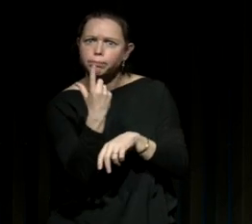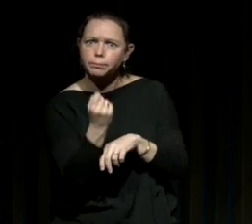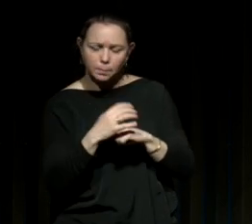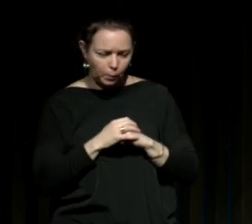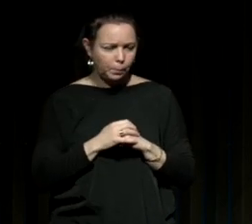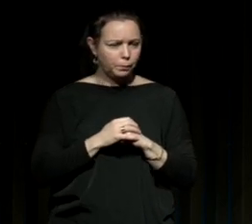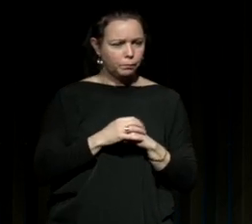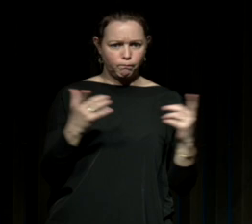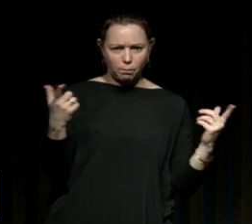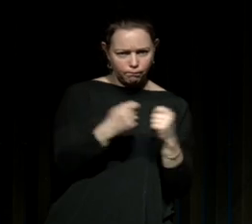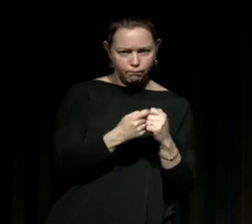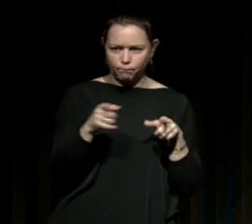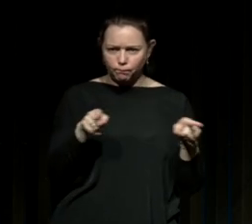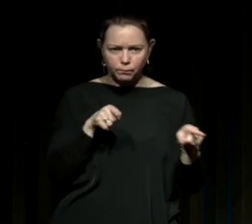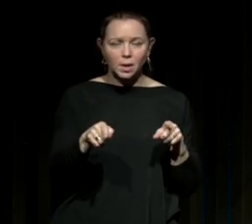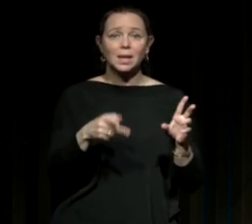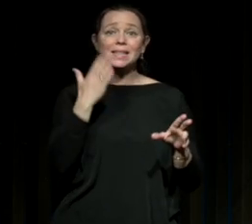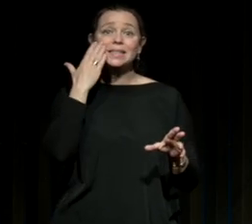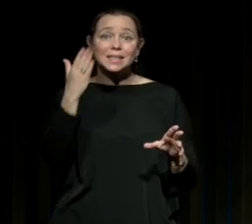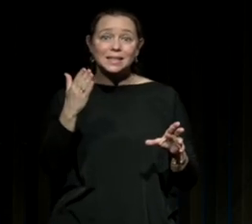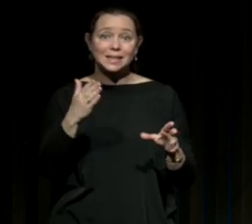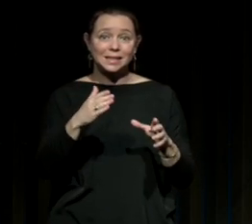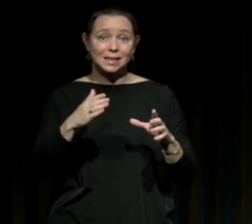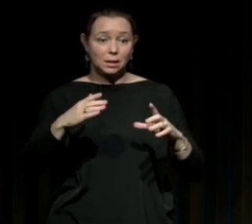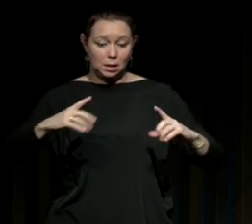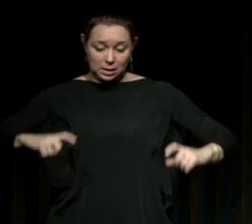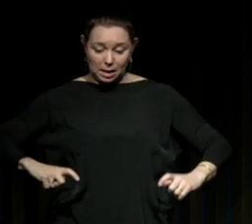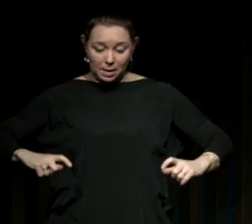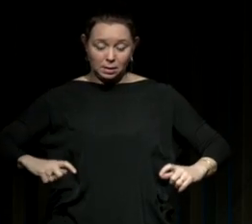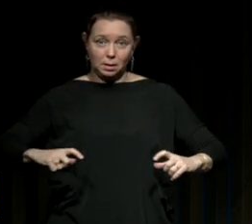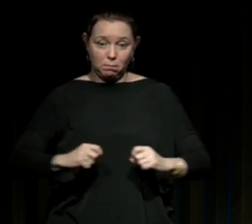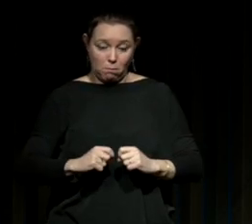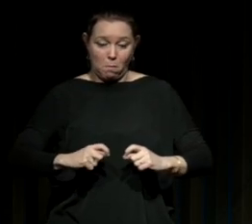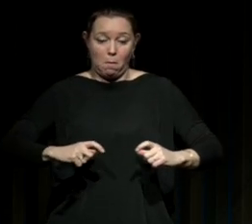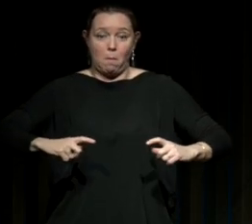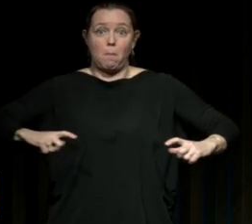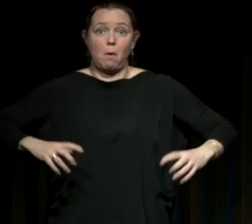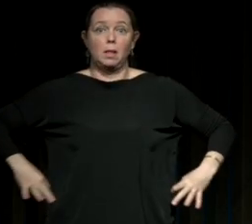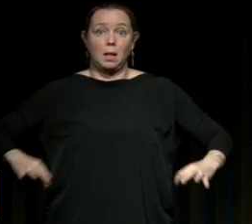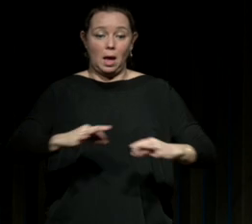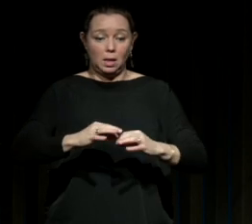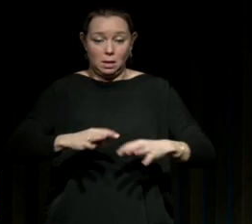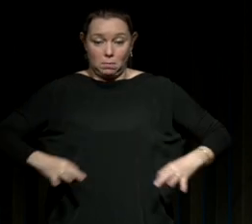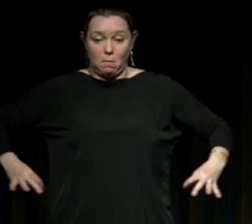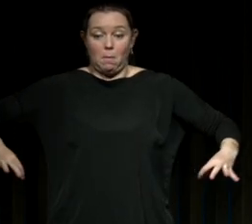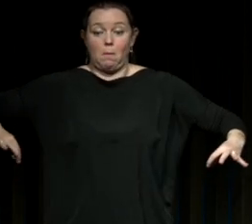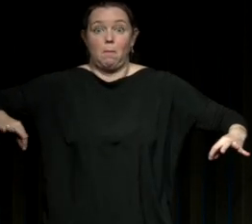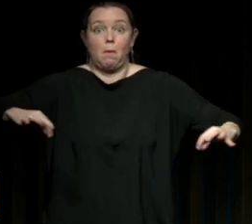que plus le diamètre abdominale plus le tour de taille augmente plus on a une augmentation du